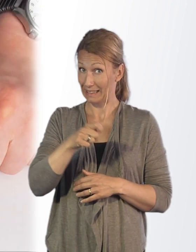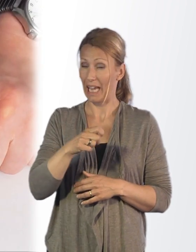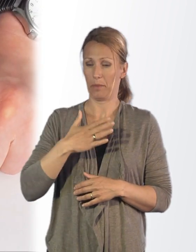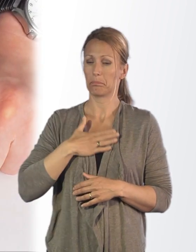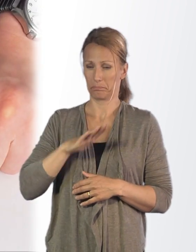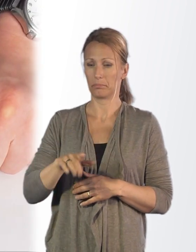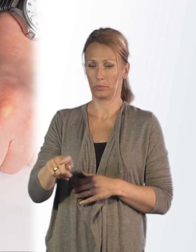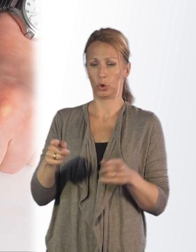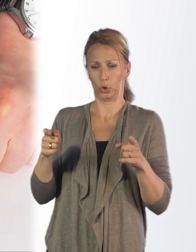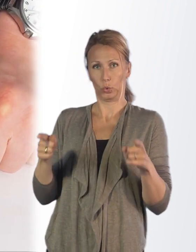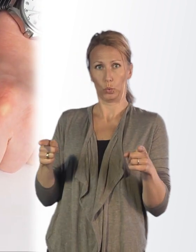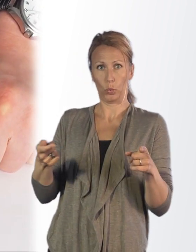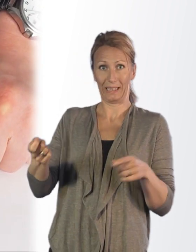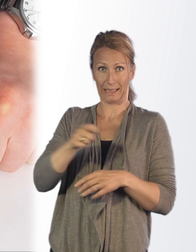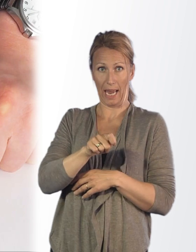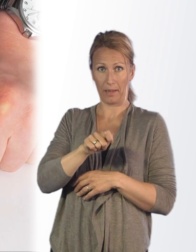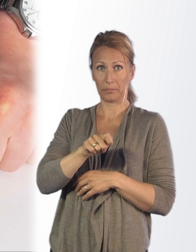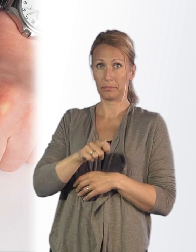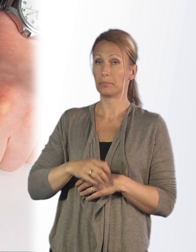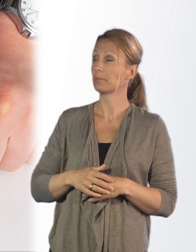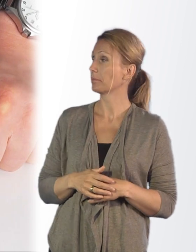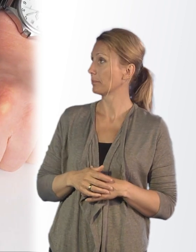Spiseskjeen er den store skjeen.